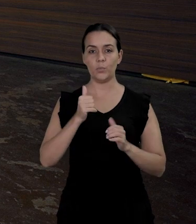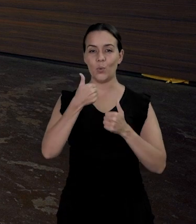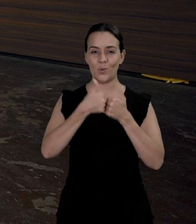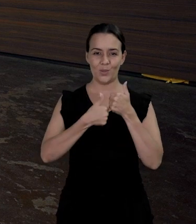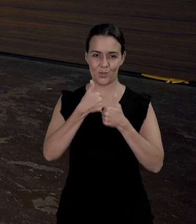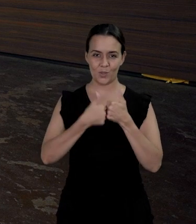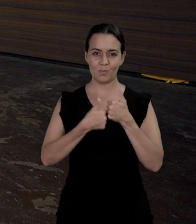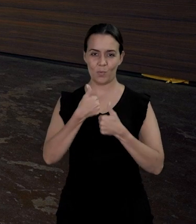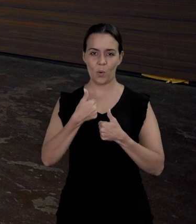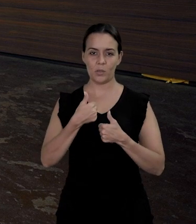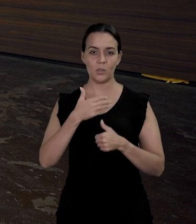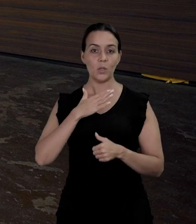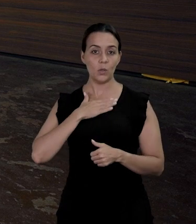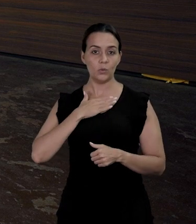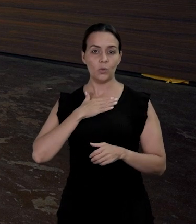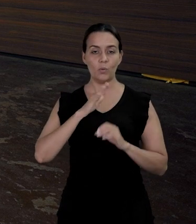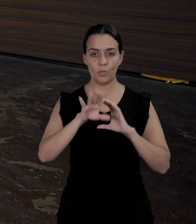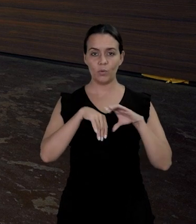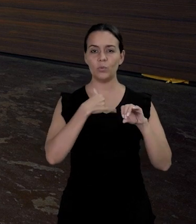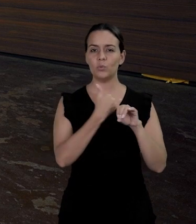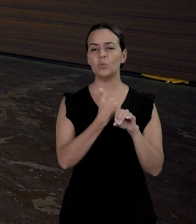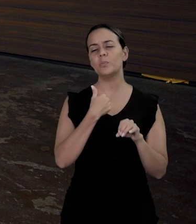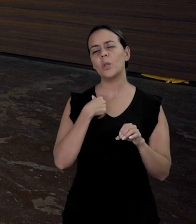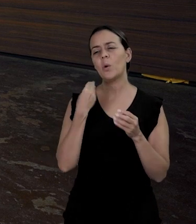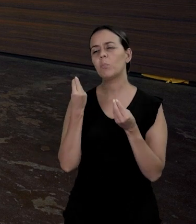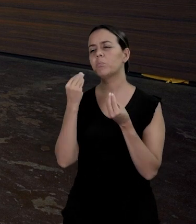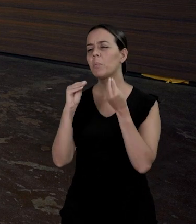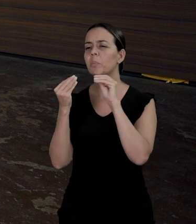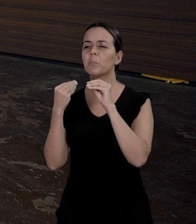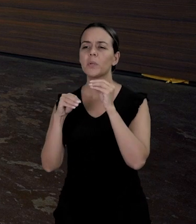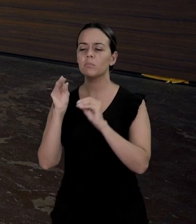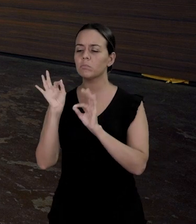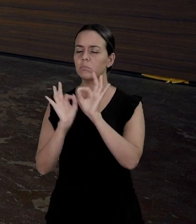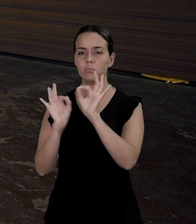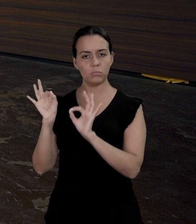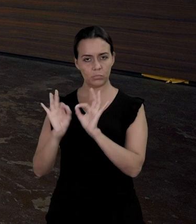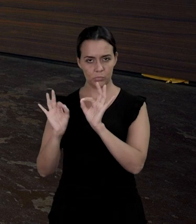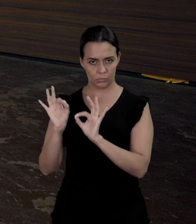Eu tenho feito, para o meu canal ultimamente, eu tenho feito flyers e os cards